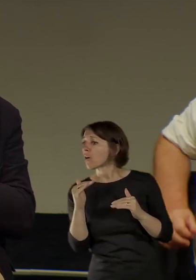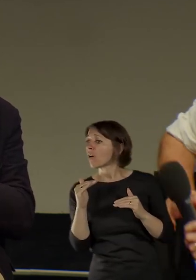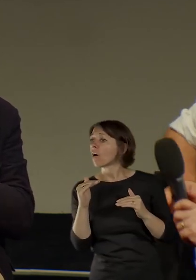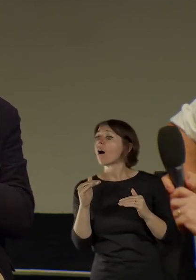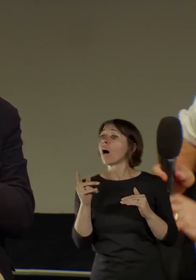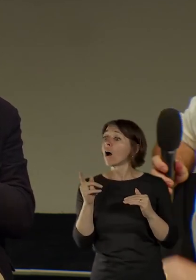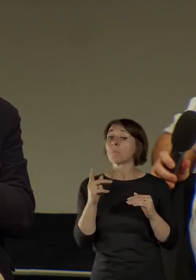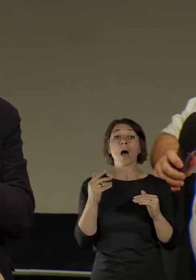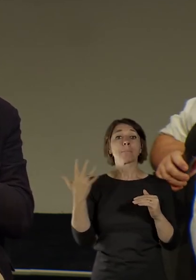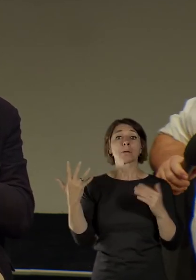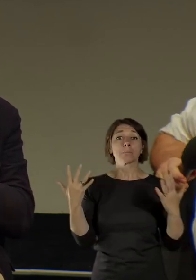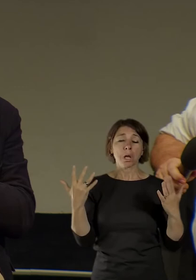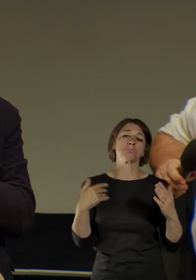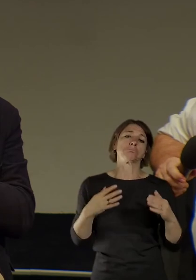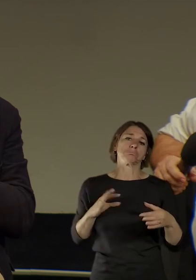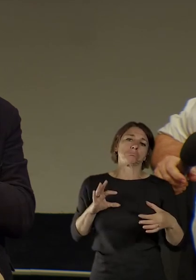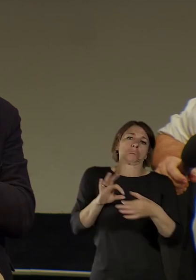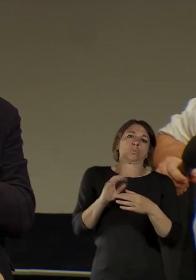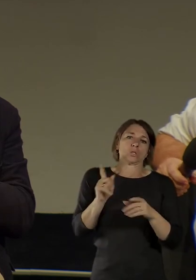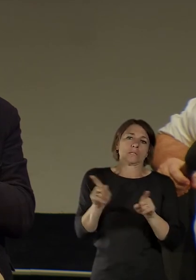A kdybychom to definovali nějak jinak,